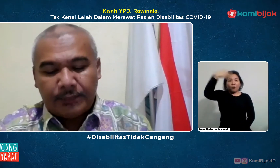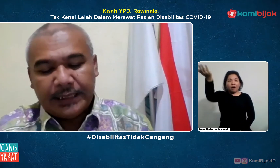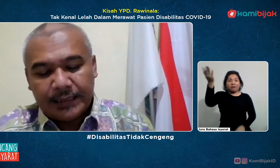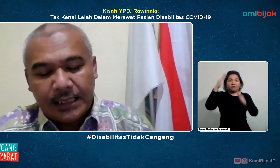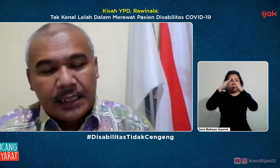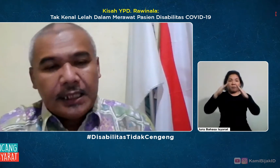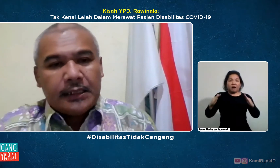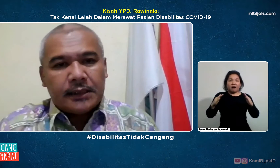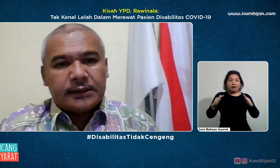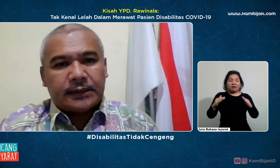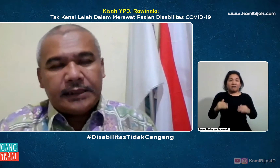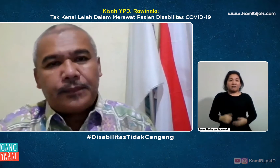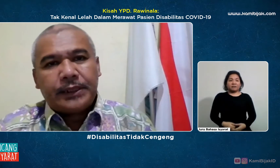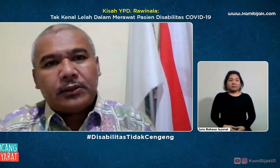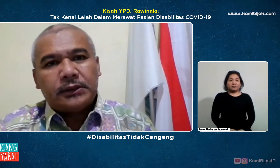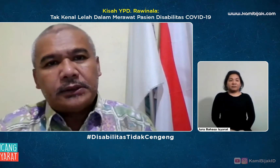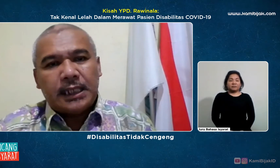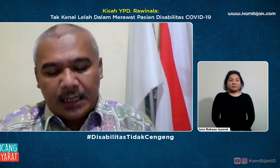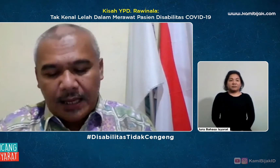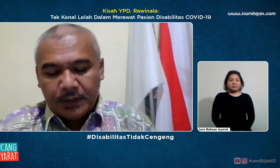menjadi hal yang penting strategi yang berikutnya,